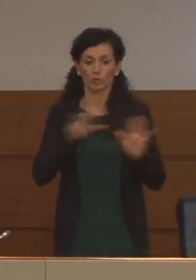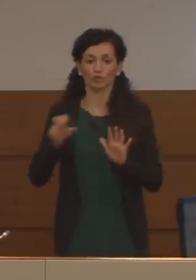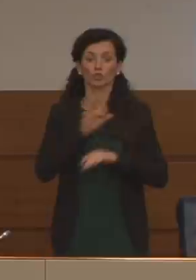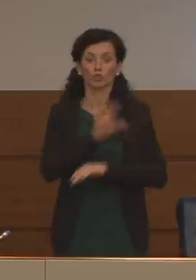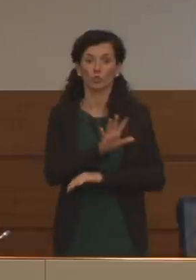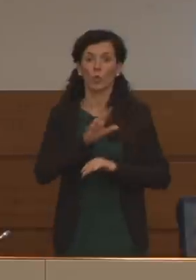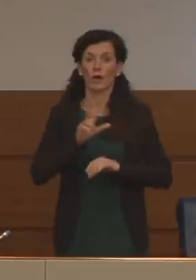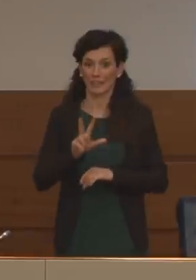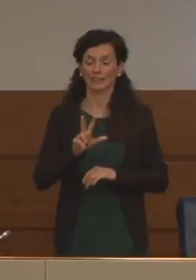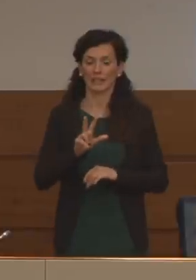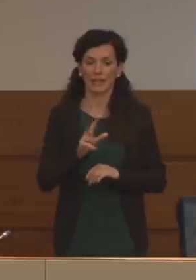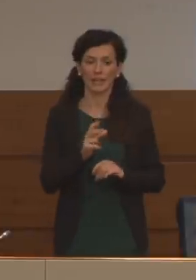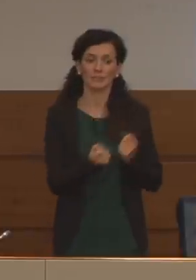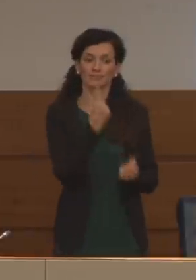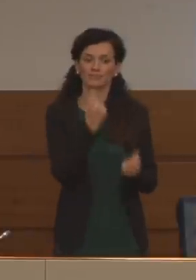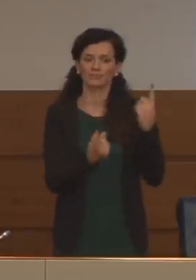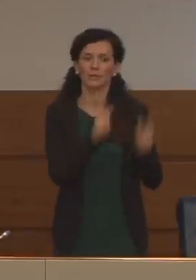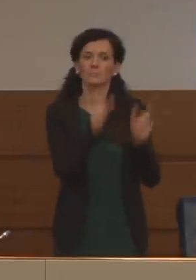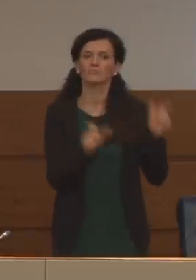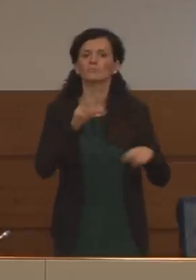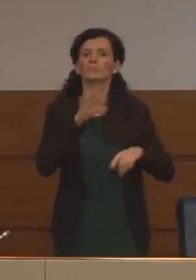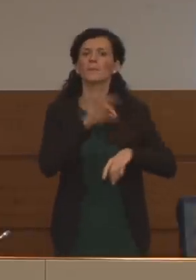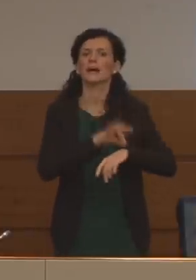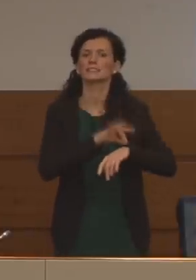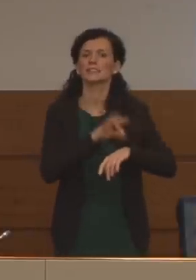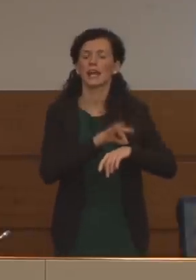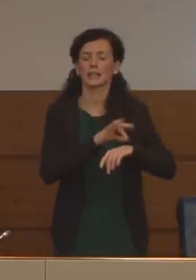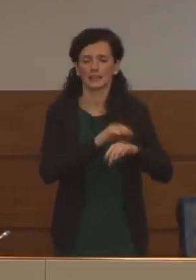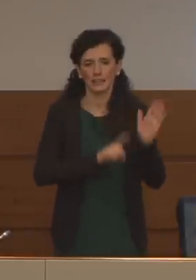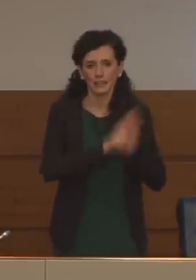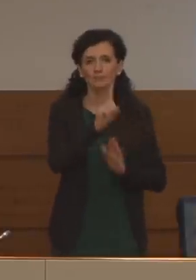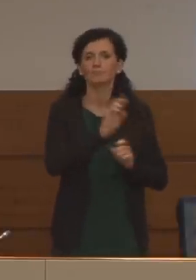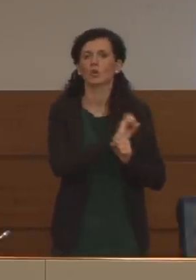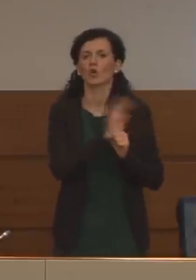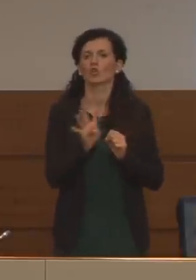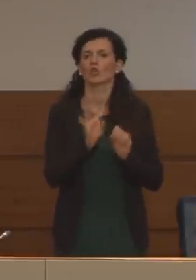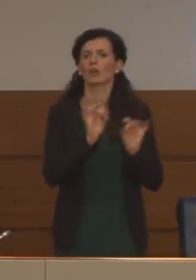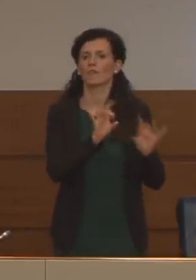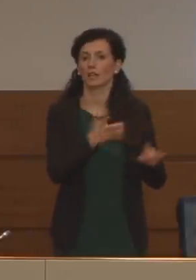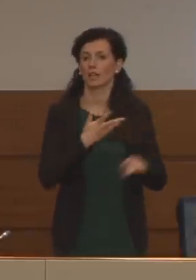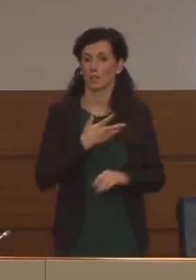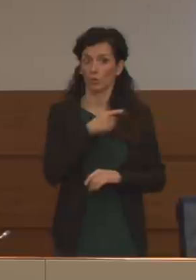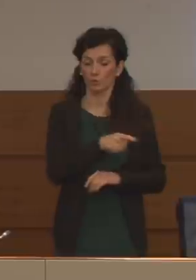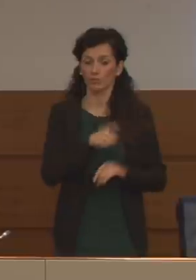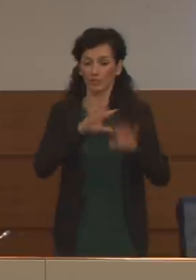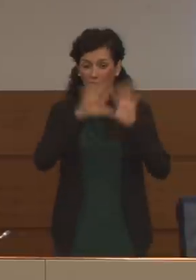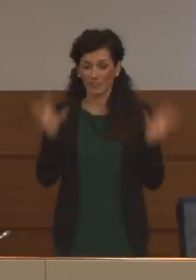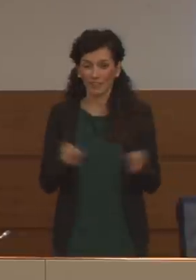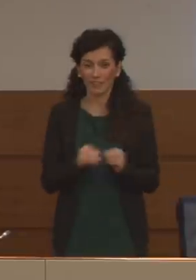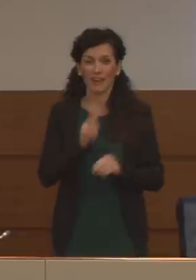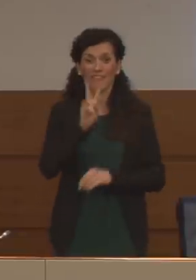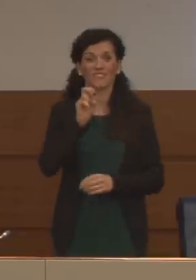nuovi casi di pazienti positivi, attualmente il totale dei positivi